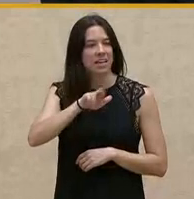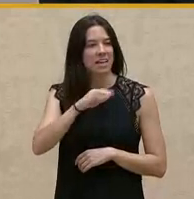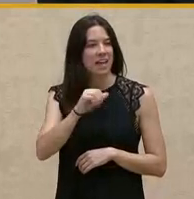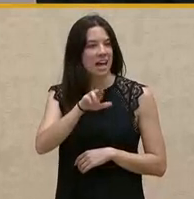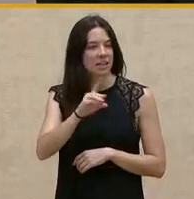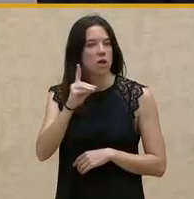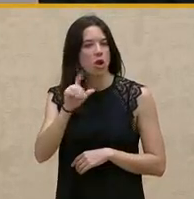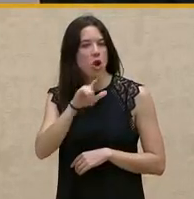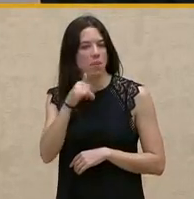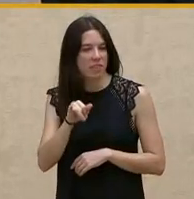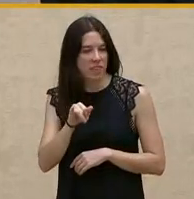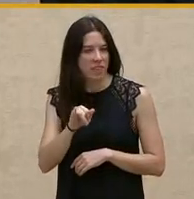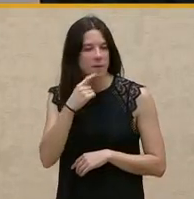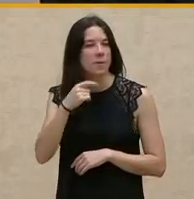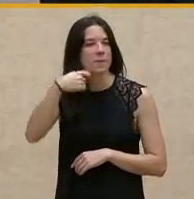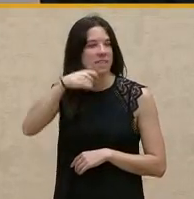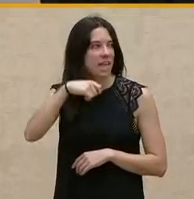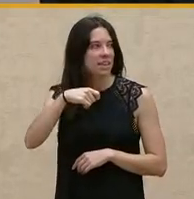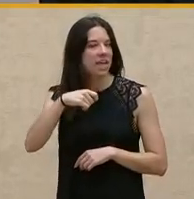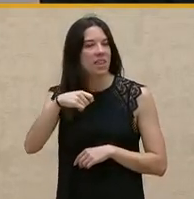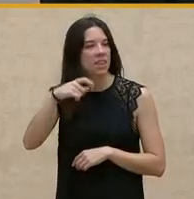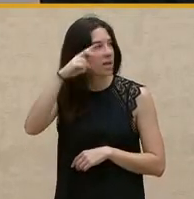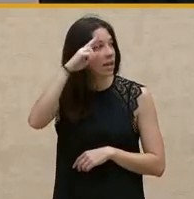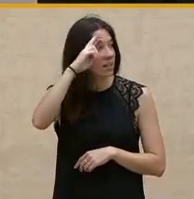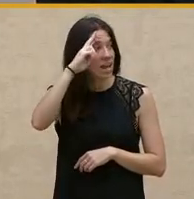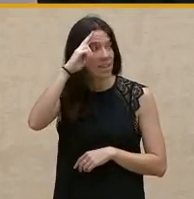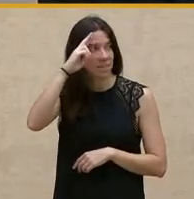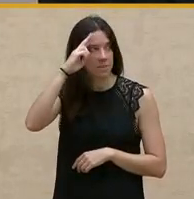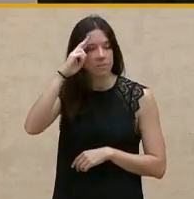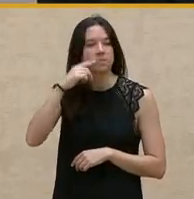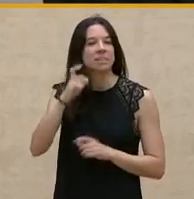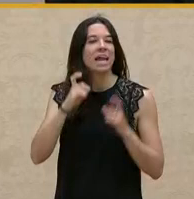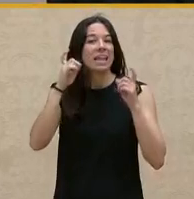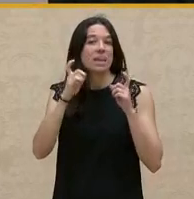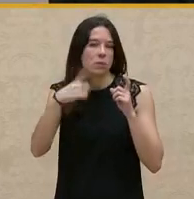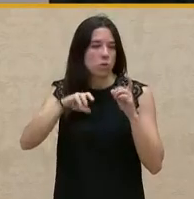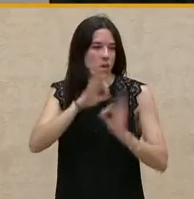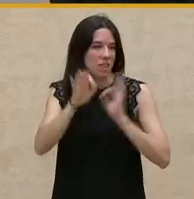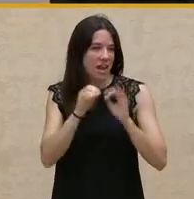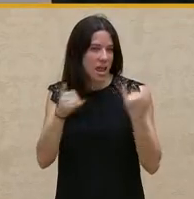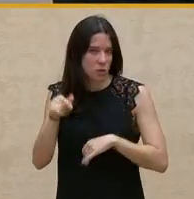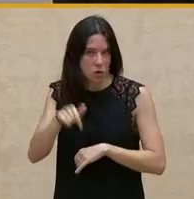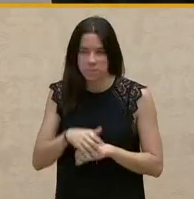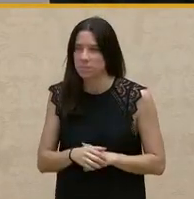de la Federación Española de Sordoceguera, que es la que intenta organizar este acto.